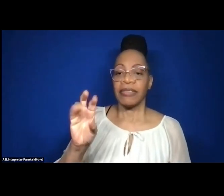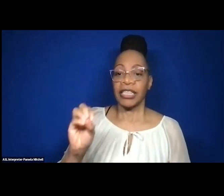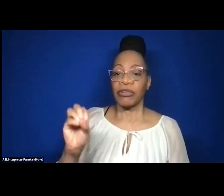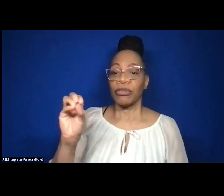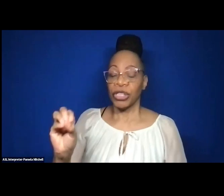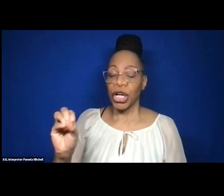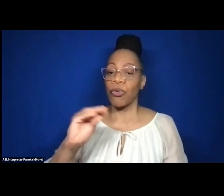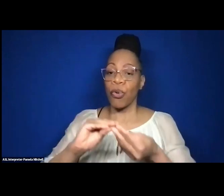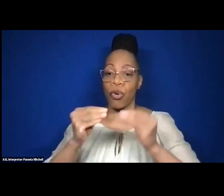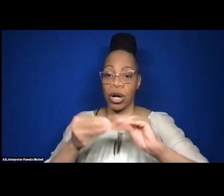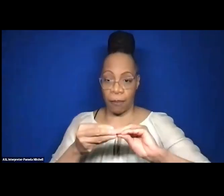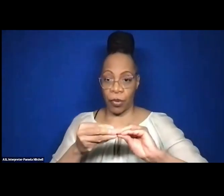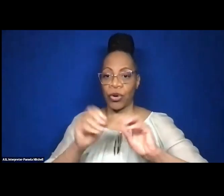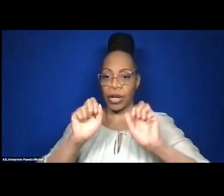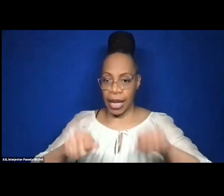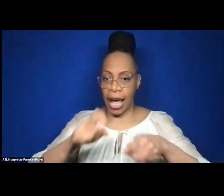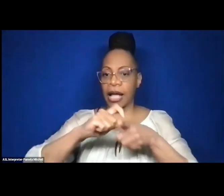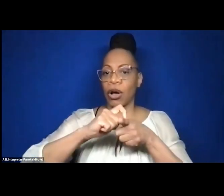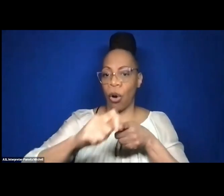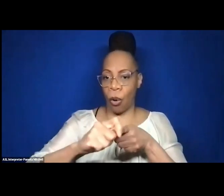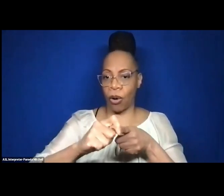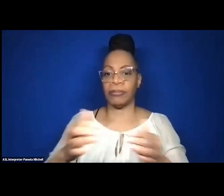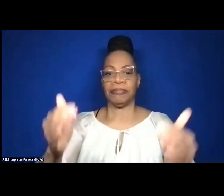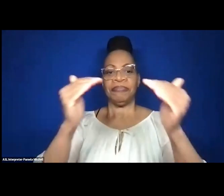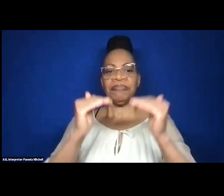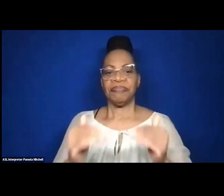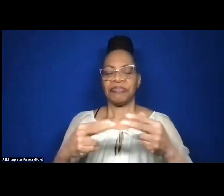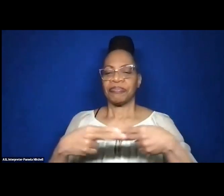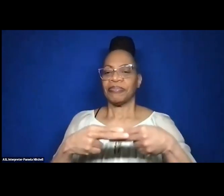Voy a continuar con la diapositiva 21. Avísenme.